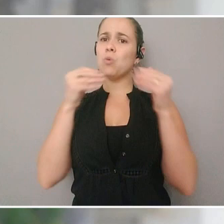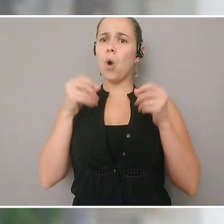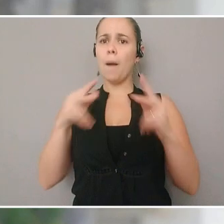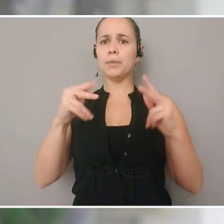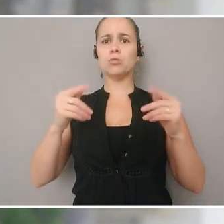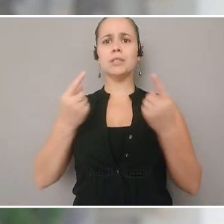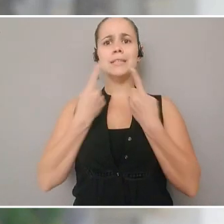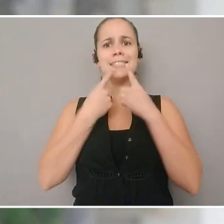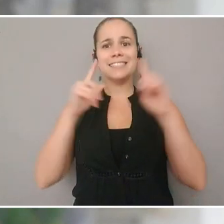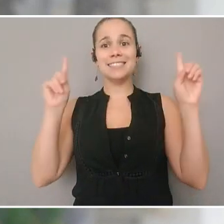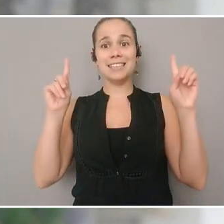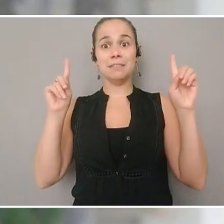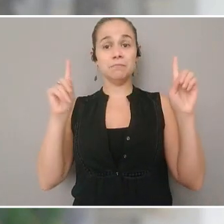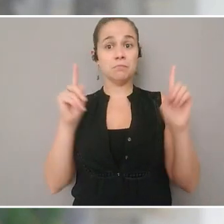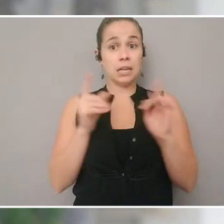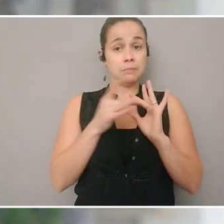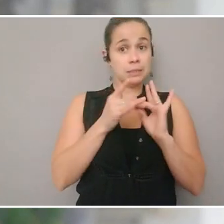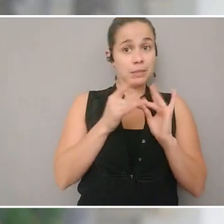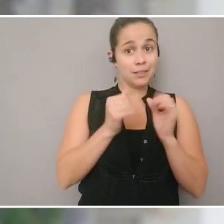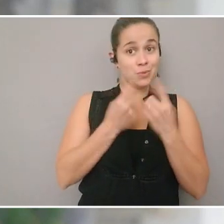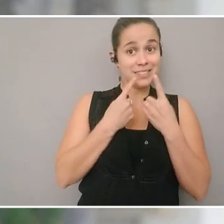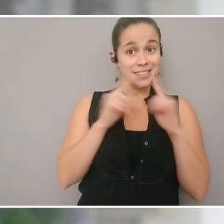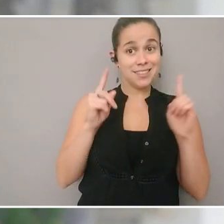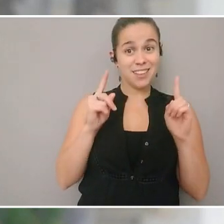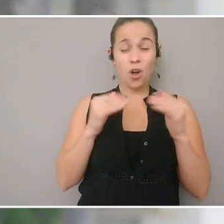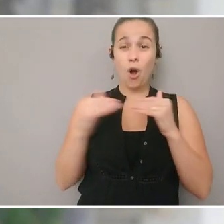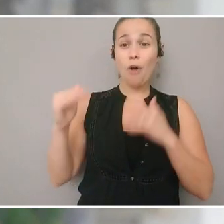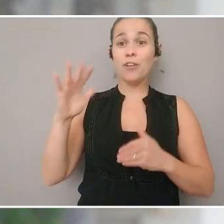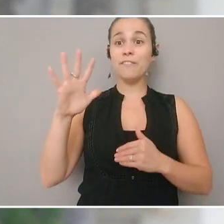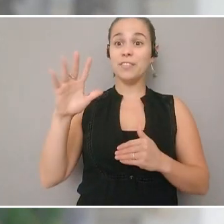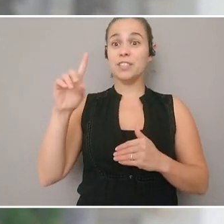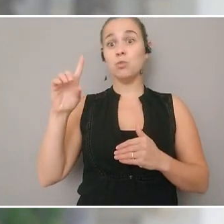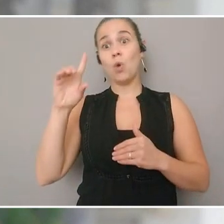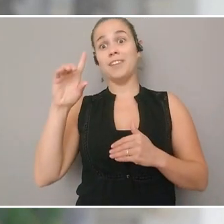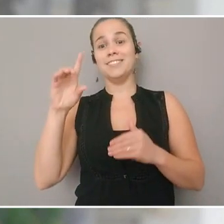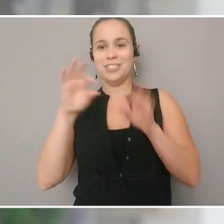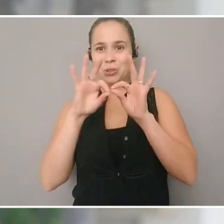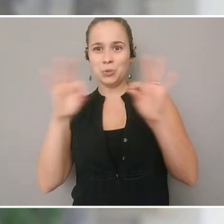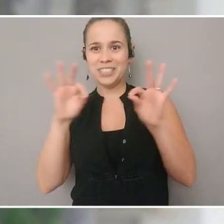Hablando de éxitos, de más de 5100 asociados